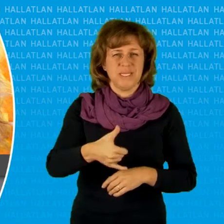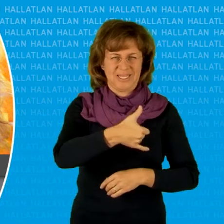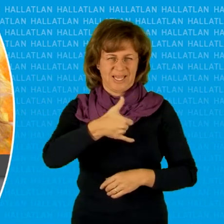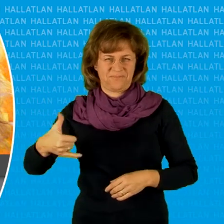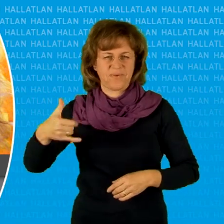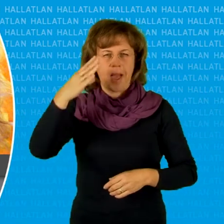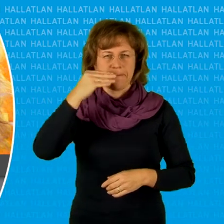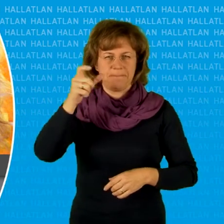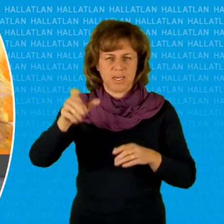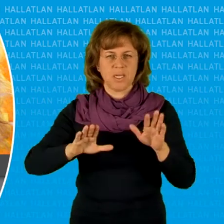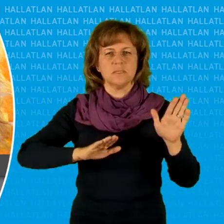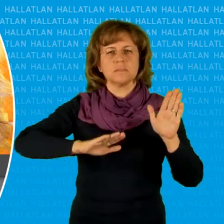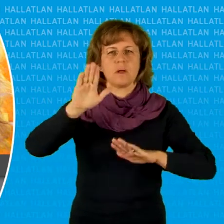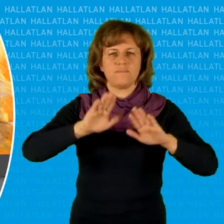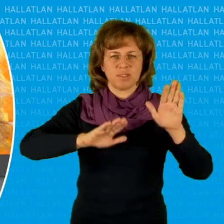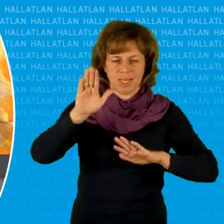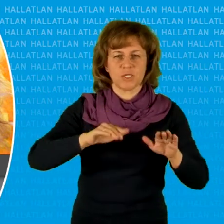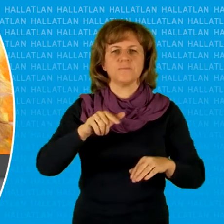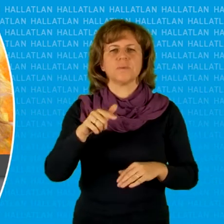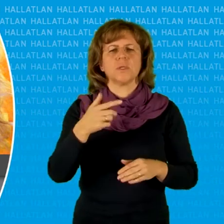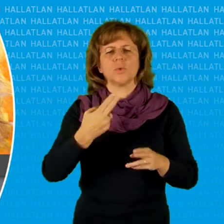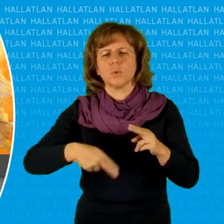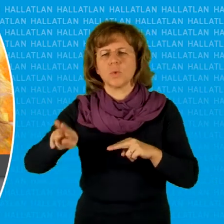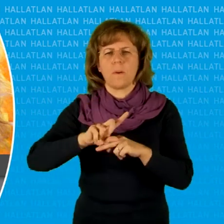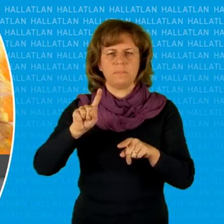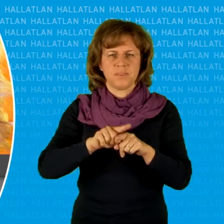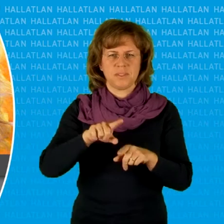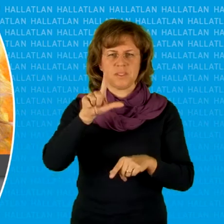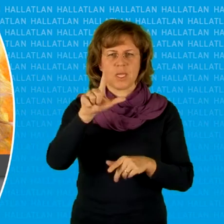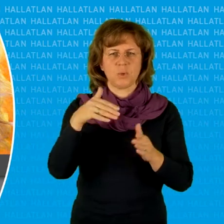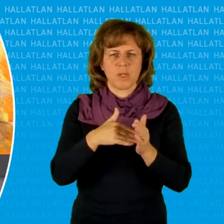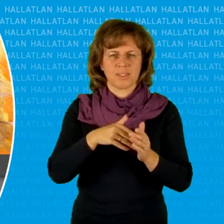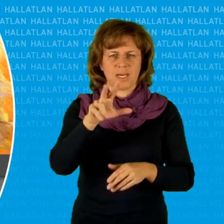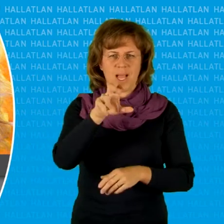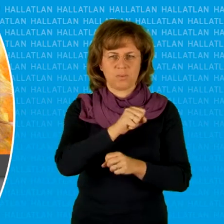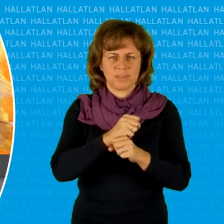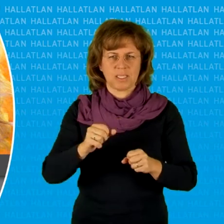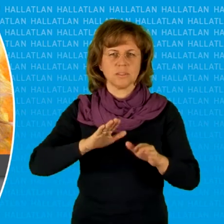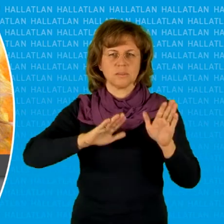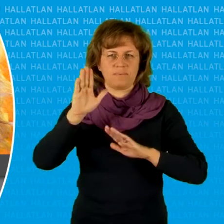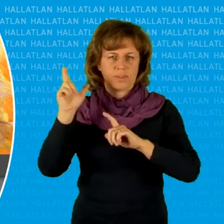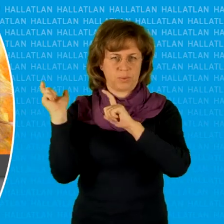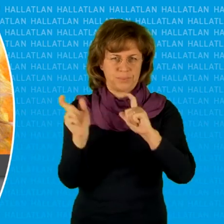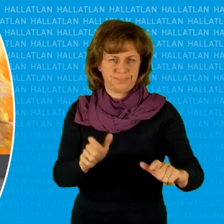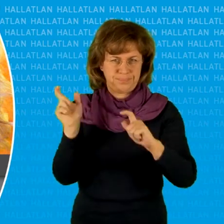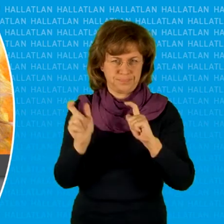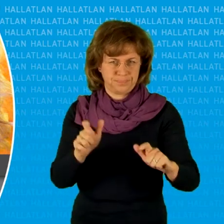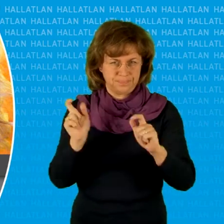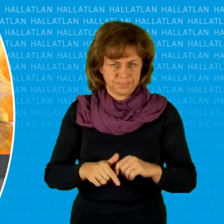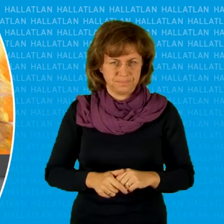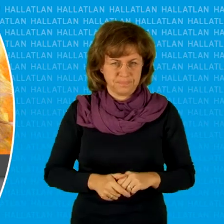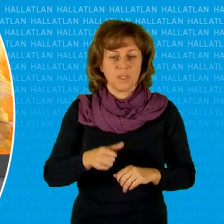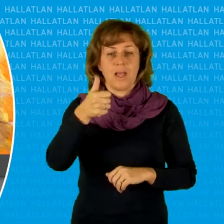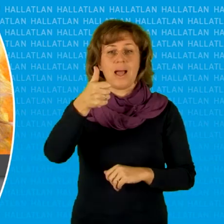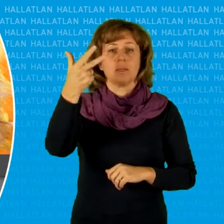Az Év Embere szavazásra több mint 2300 voks érkezett